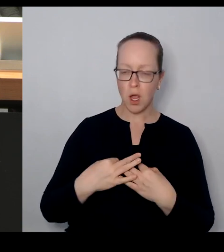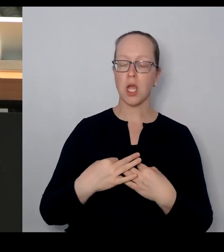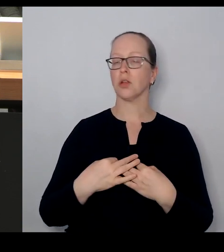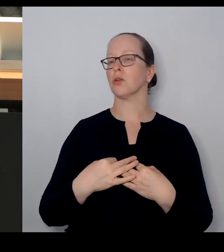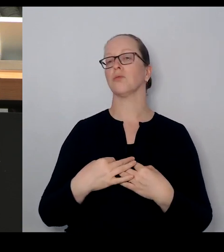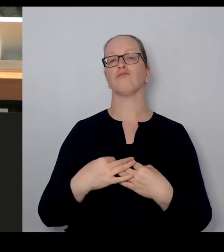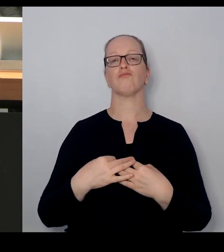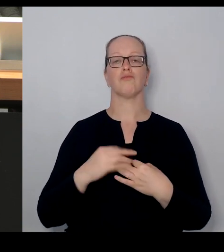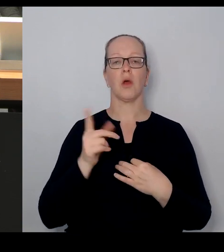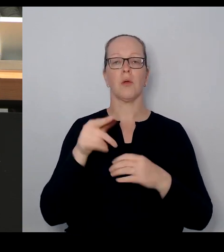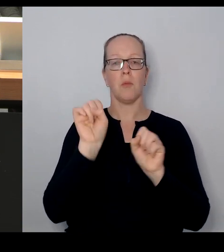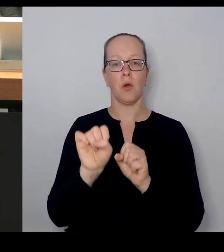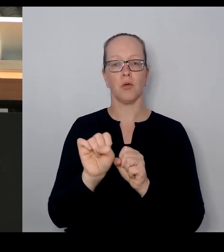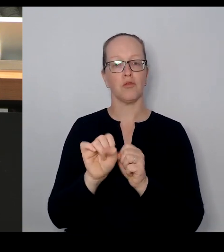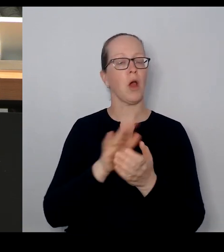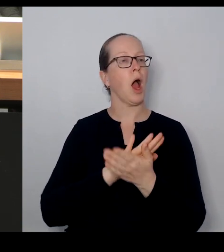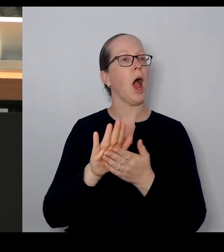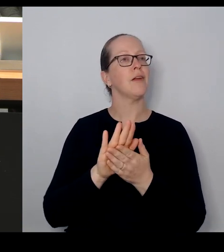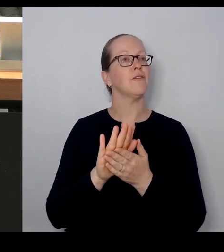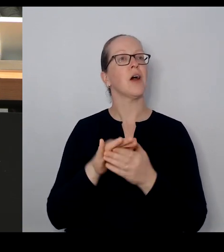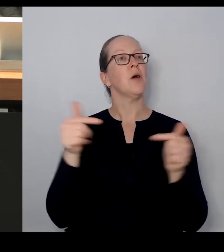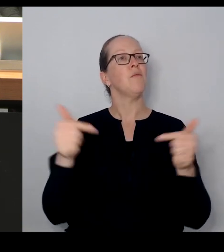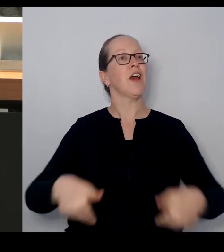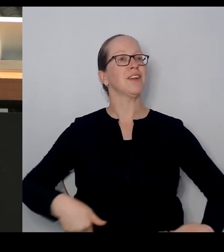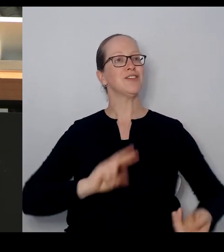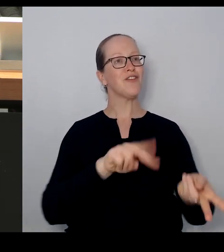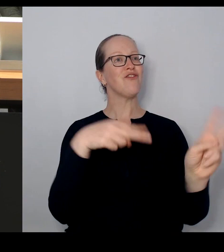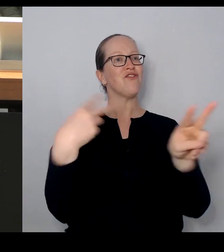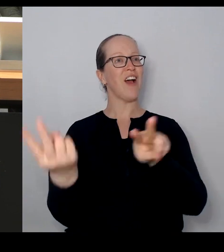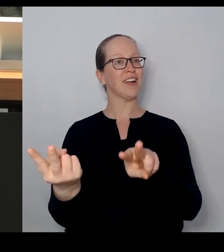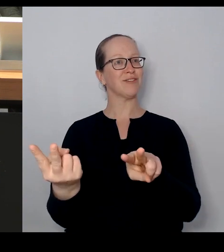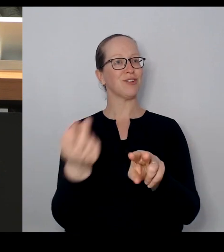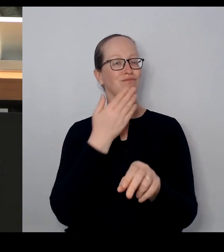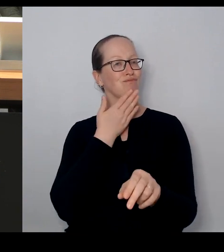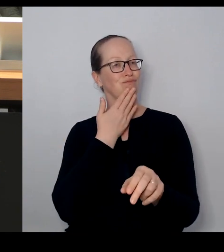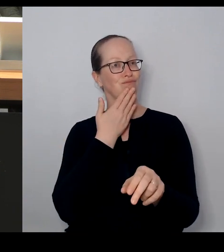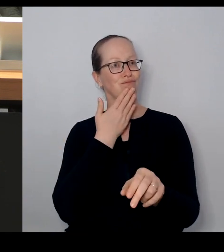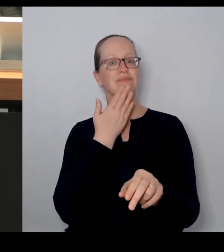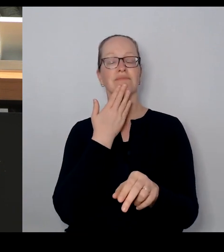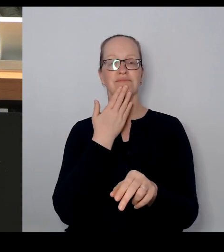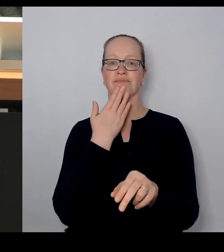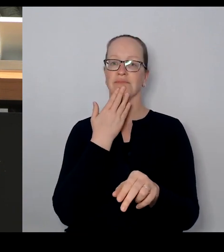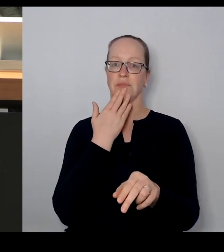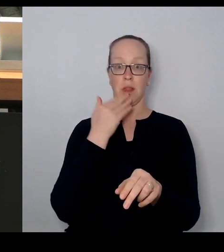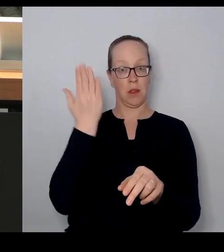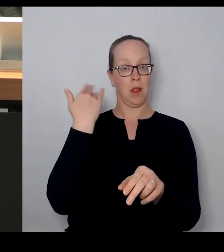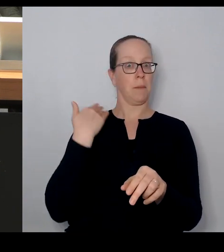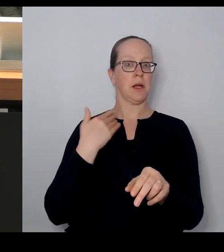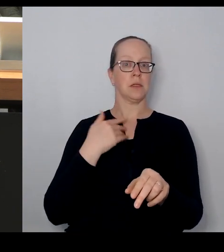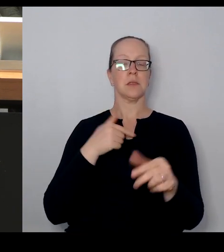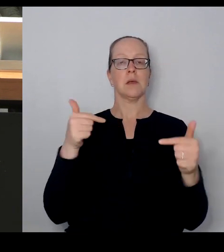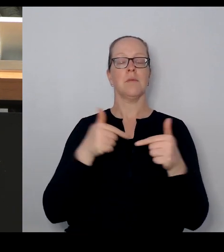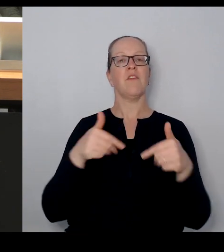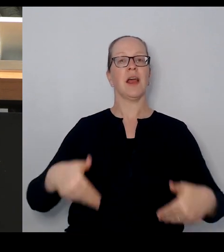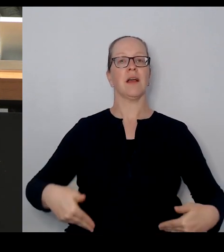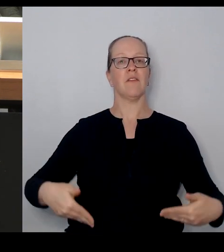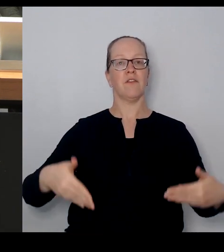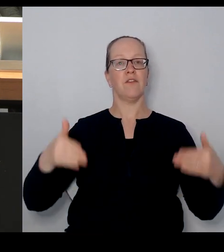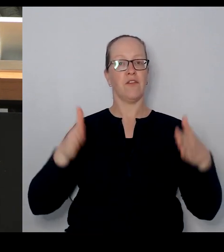Viele Pflegefachkräfte haben sich damals selbstständig gemacht und immer neue Anbieterinnen und anbieter kamen auf den Markt